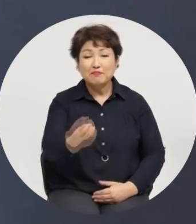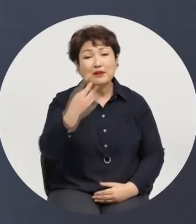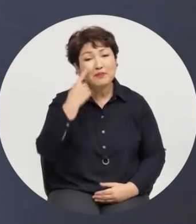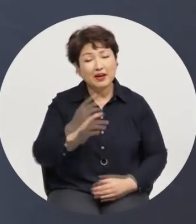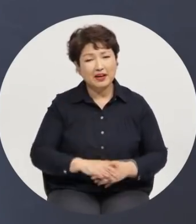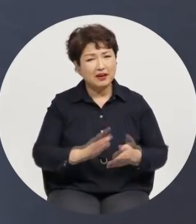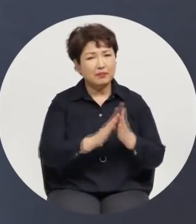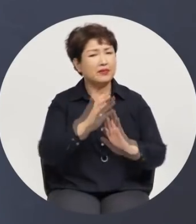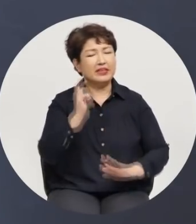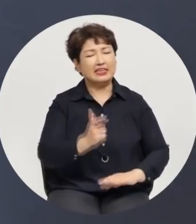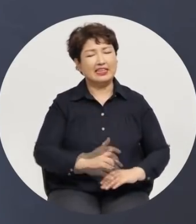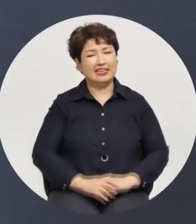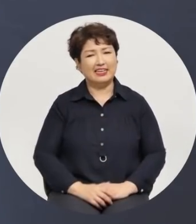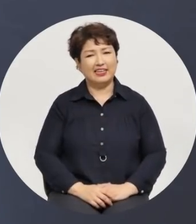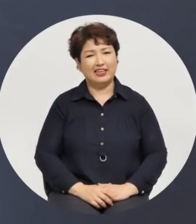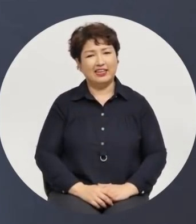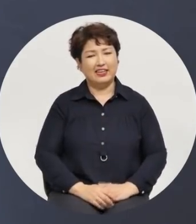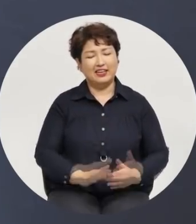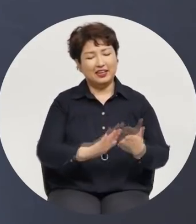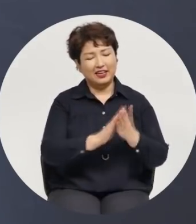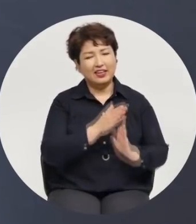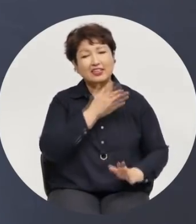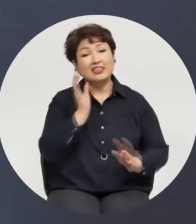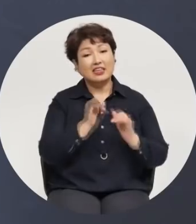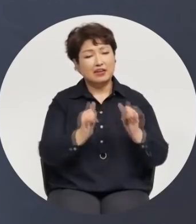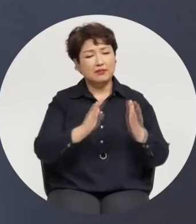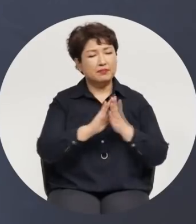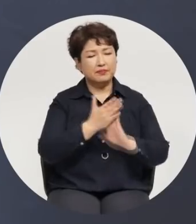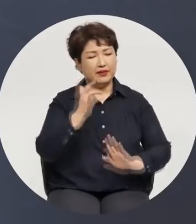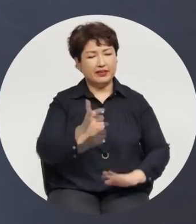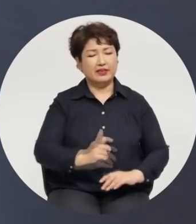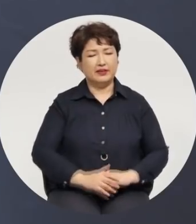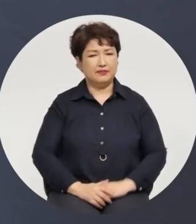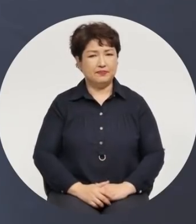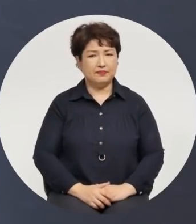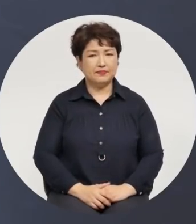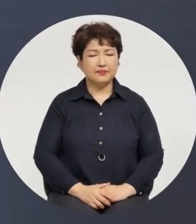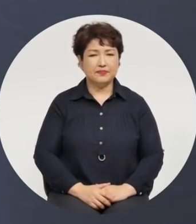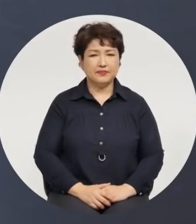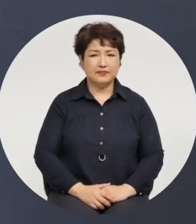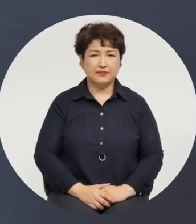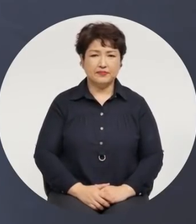뭐라고요? (스님과 질문자) 안 변하기 (스님) 노인은 안 변합니다